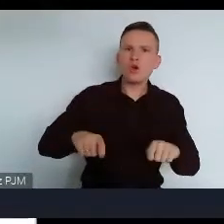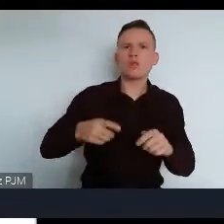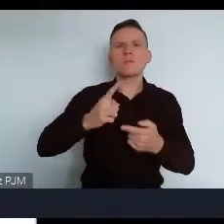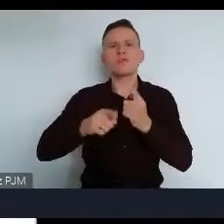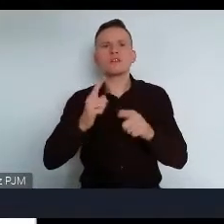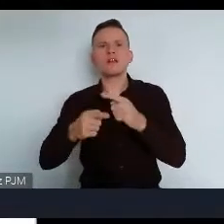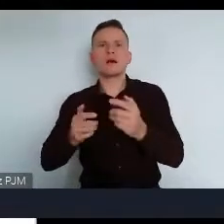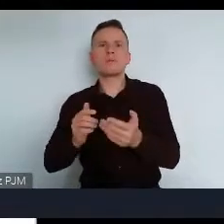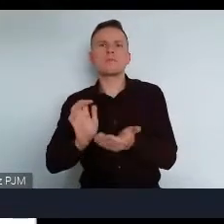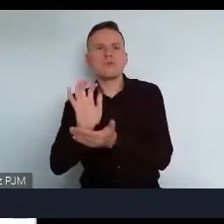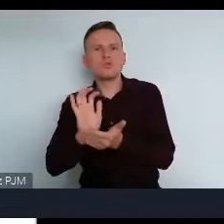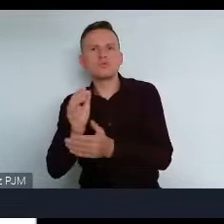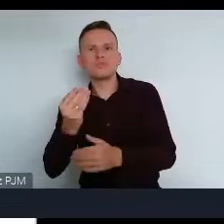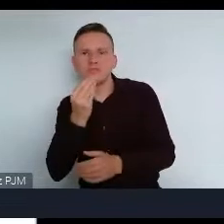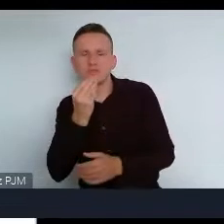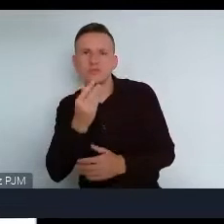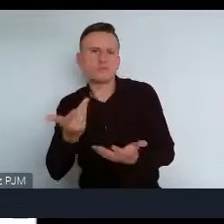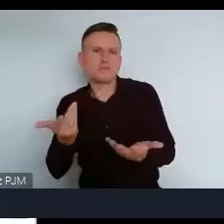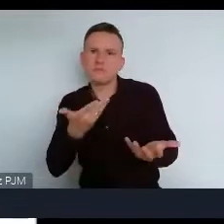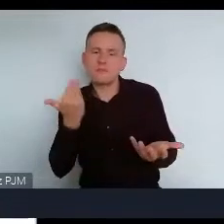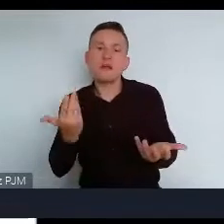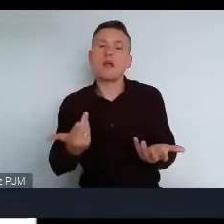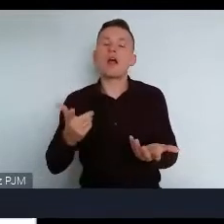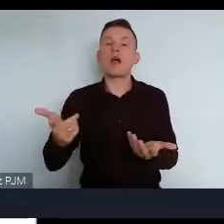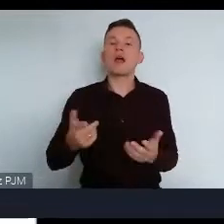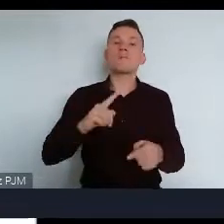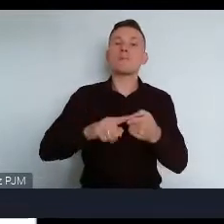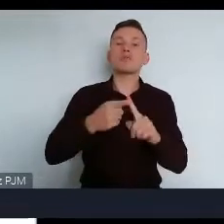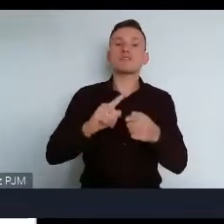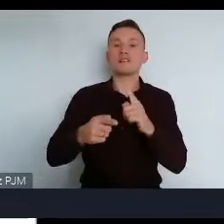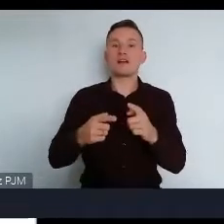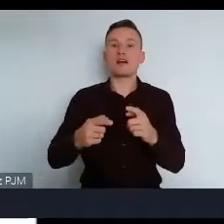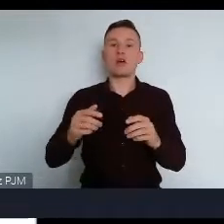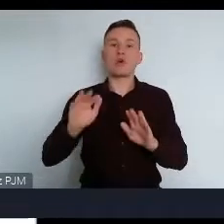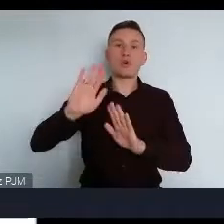A w przypadku celu 14. polityka ochrony środowiska i zarządzania ciekami wodnymi